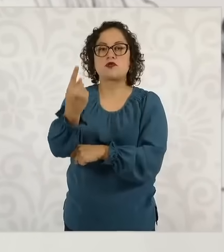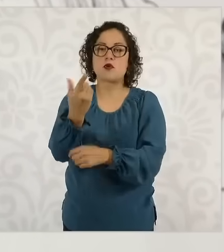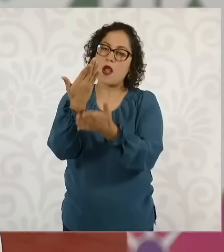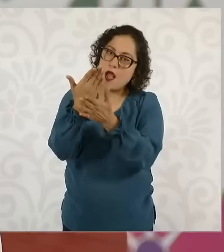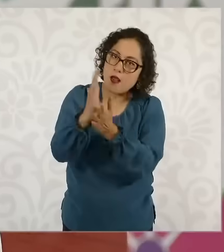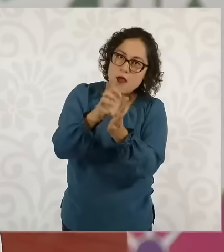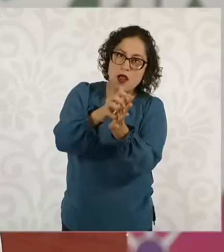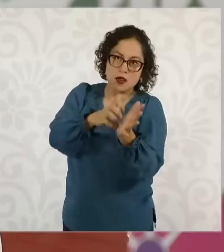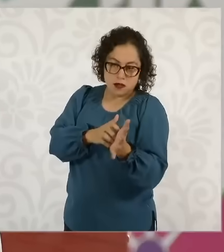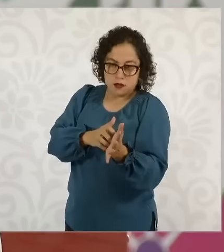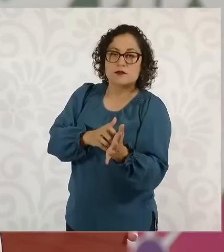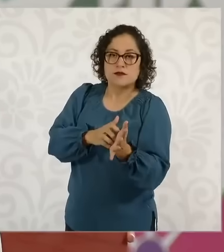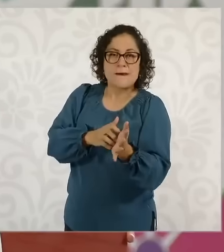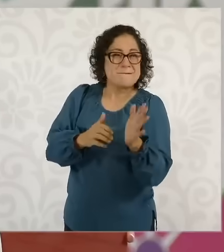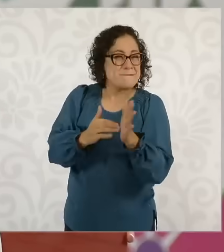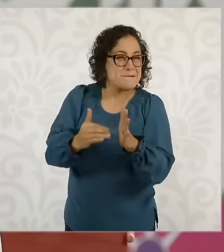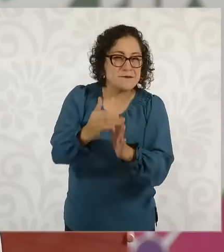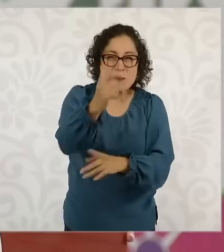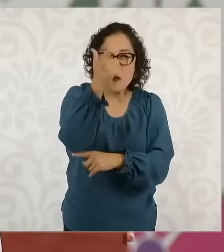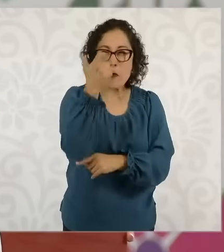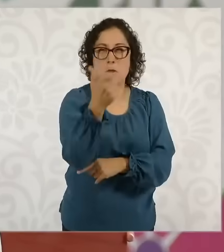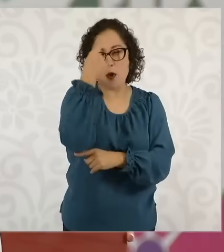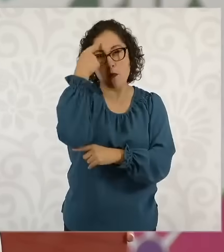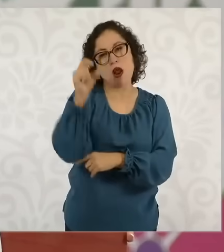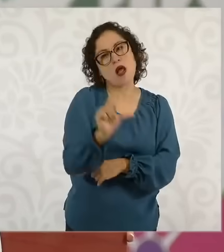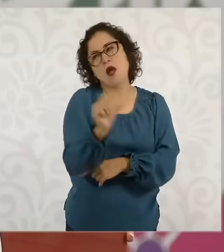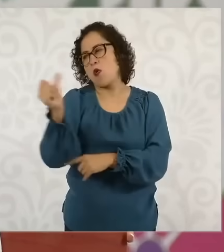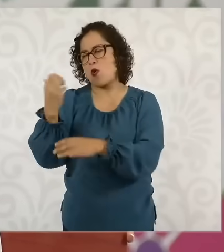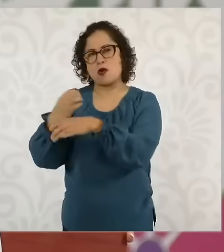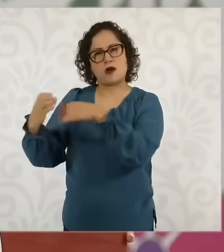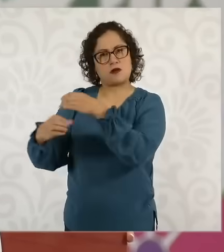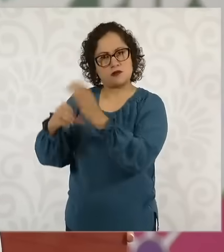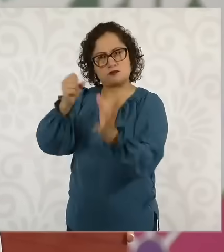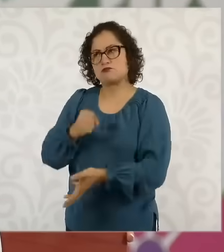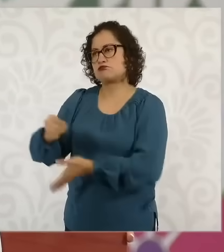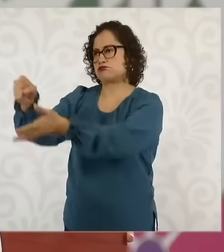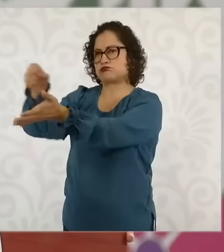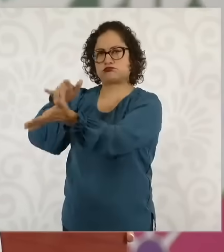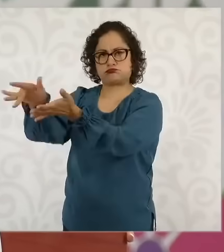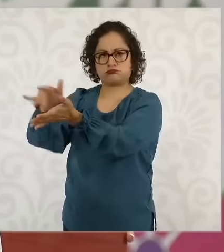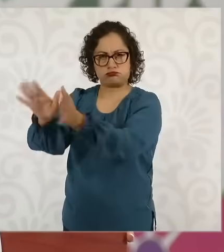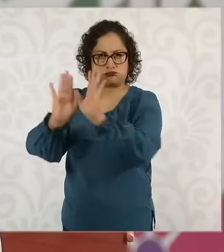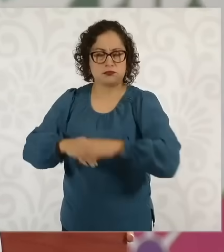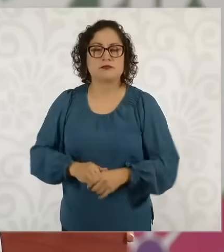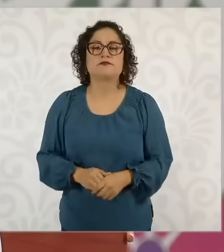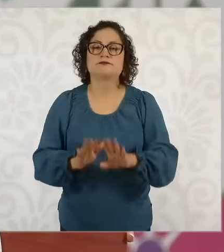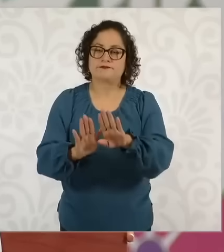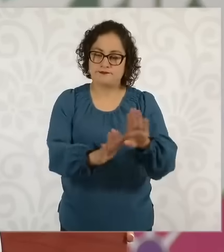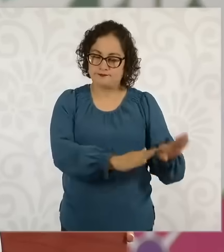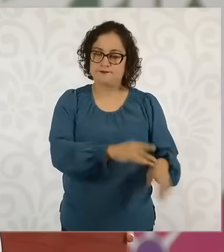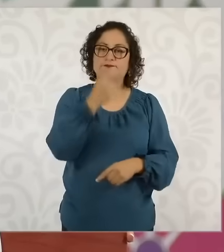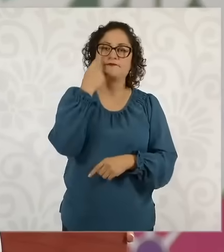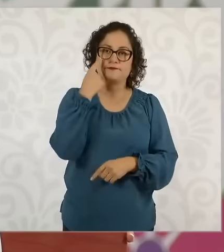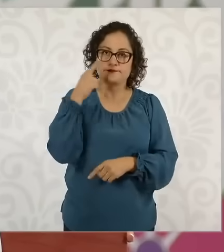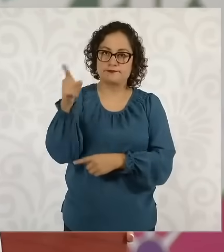que se dedican a otras obras estratégicas. Bueno, cuando está el aeropuerto, el AIFA,